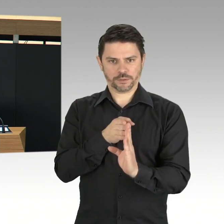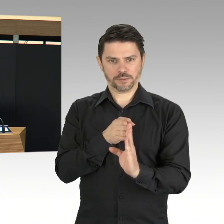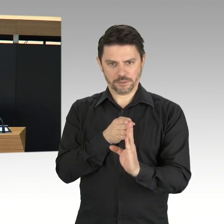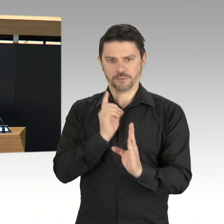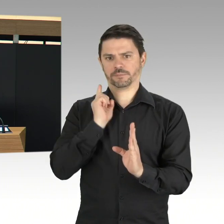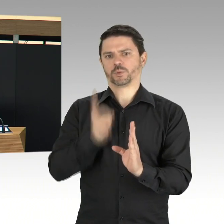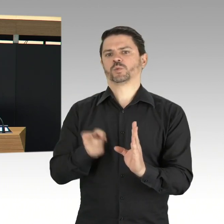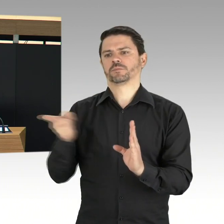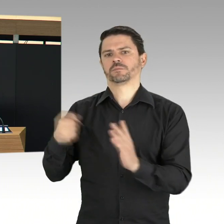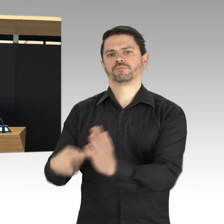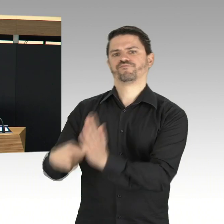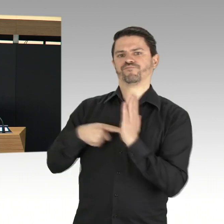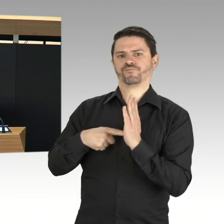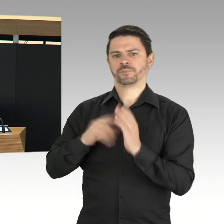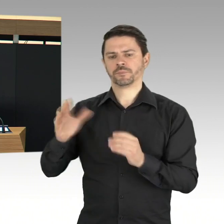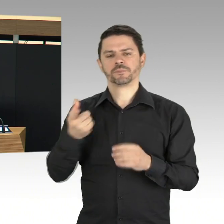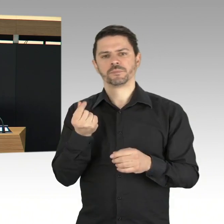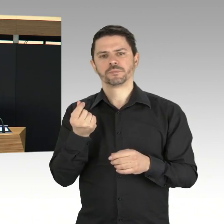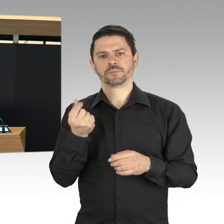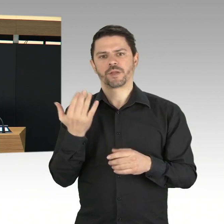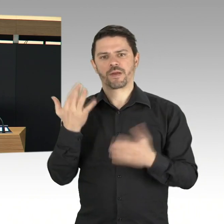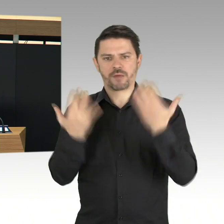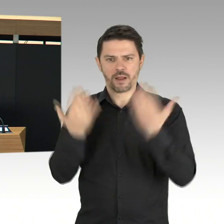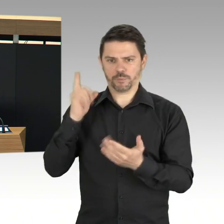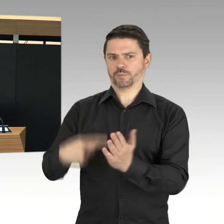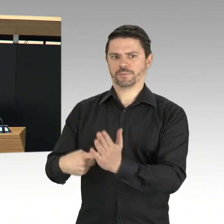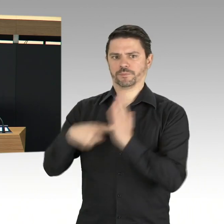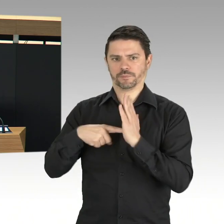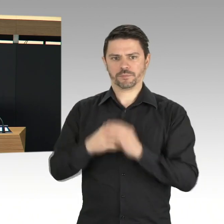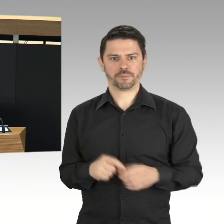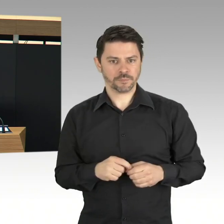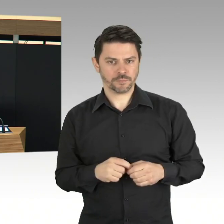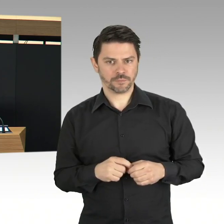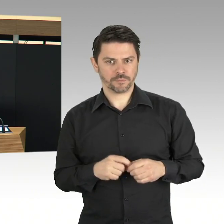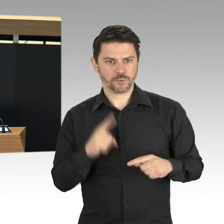eine höhere Miete zu nehmen. Die gegebenenfalls erforderliche Absenkung einer überhöhten Miete